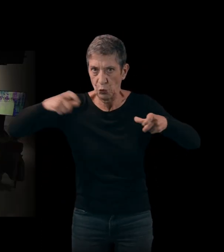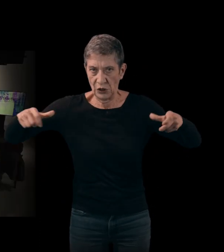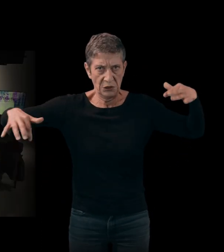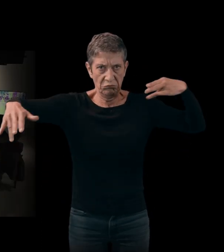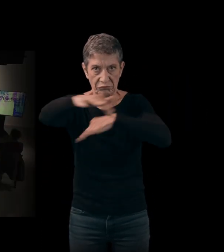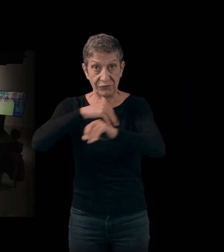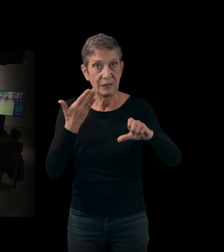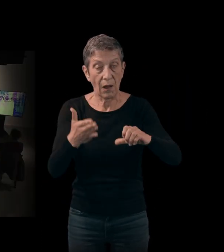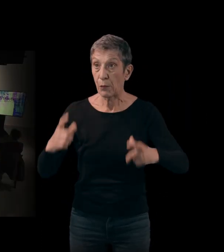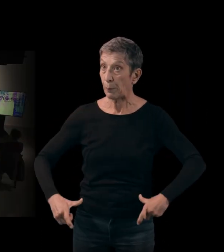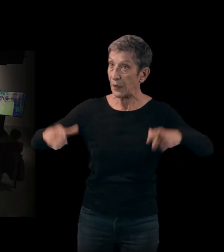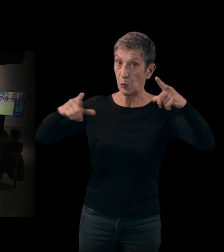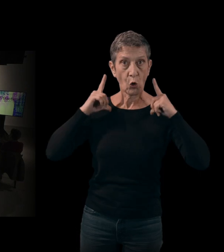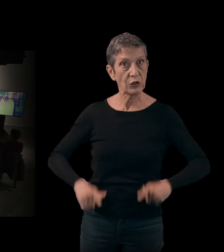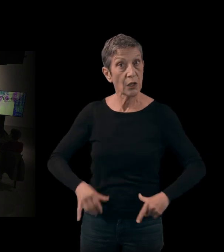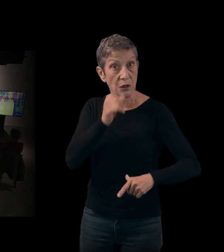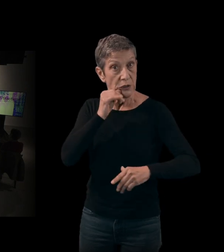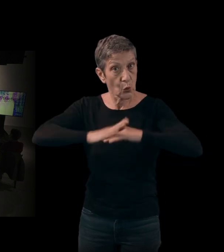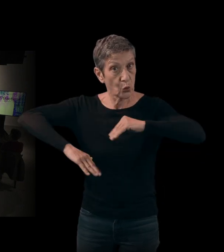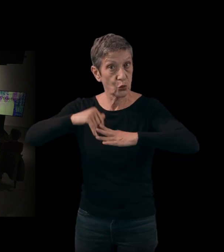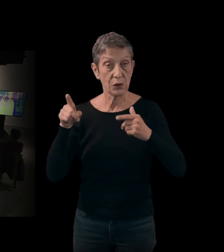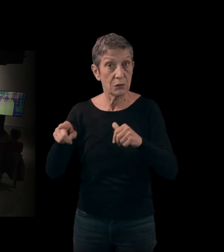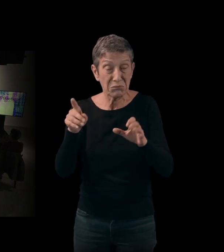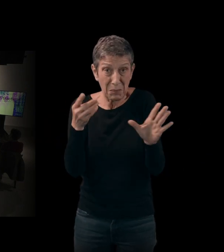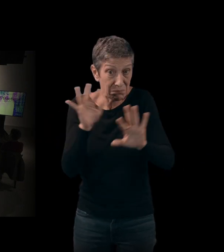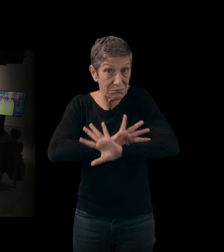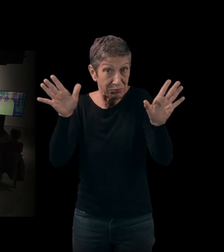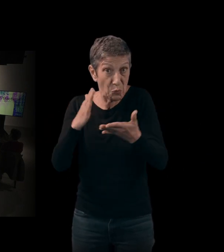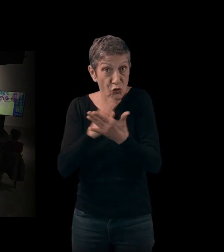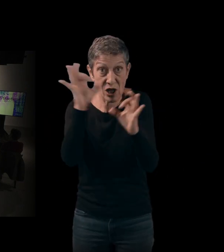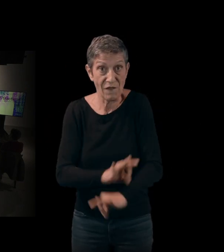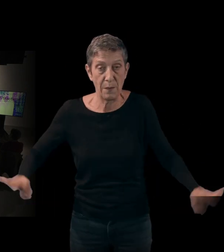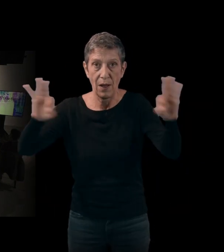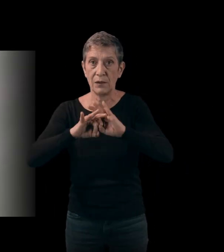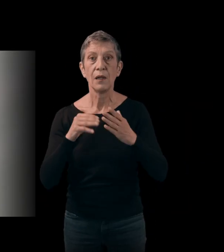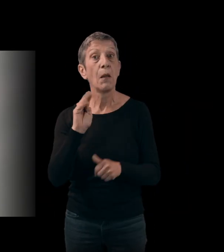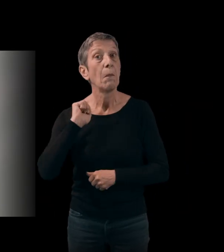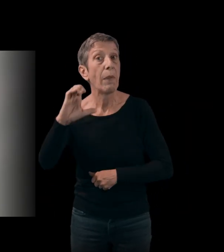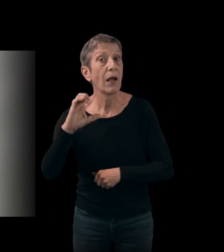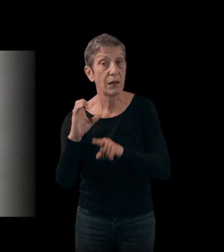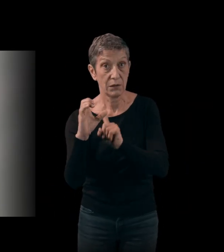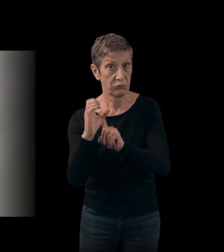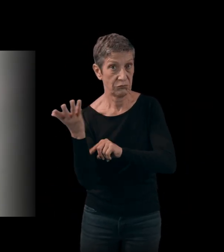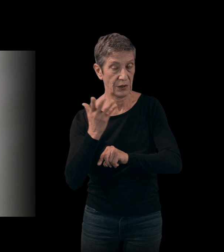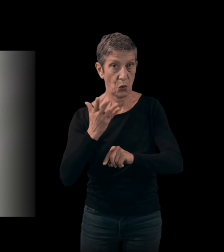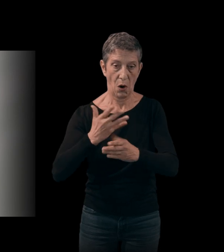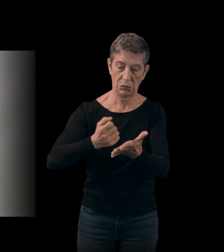Notre bâtiment gris n’était pas encore érigé là – même pas en rêve. Le baccalauréat était une patente en fer forgé, destinée aux enfants